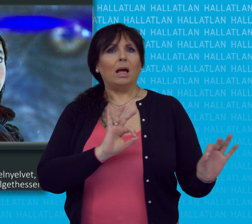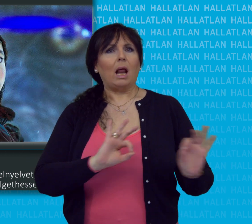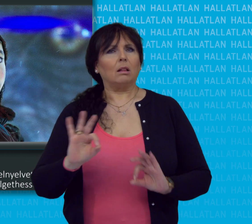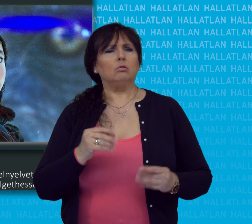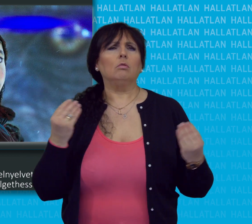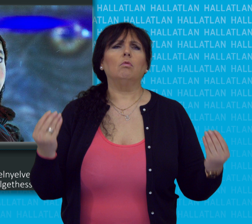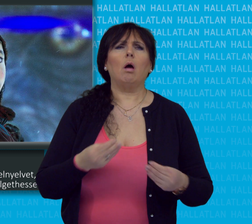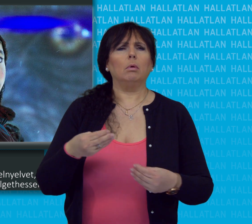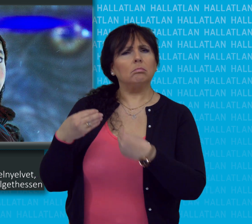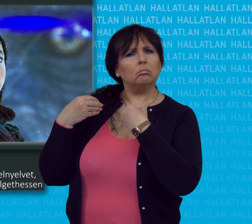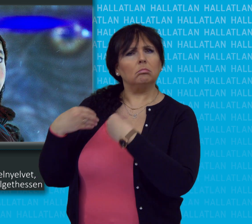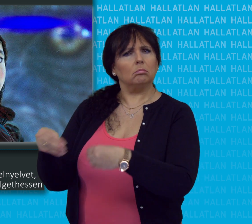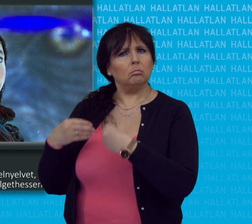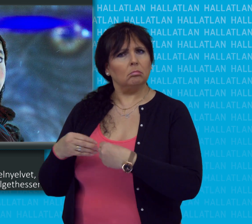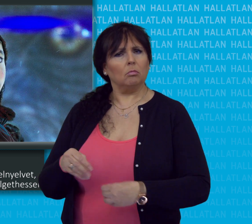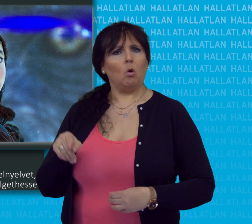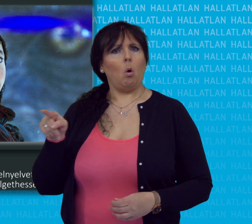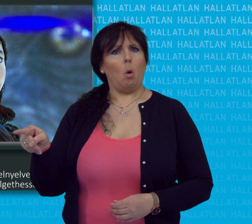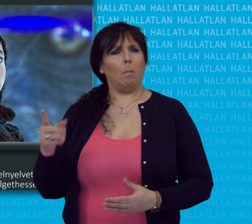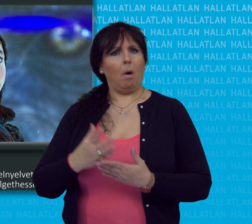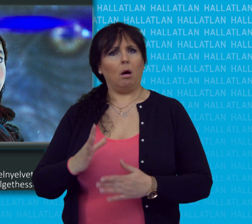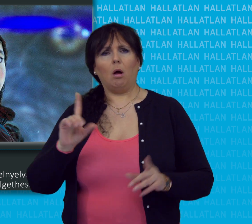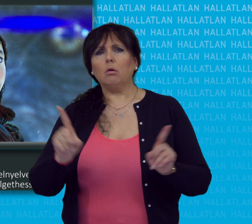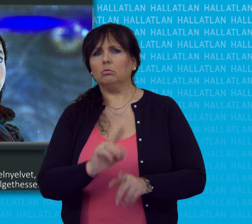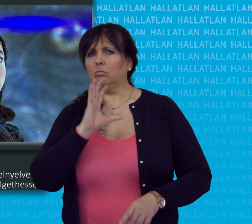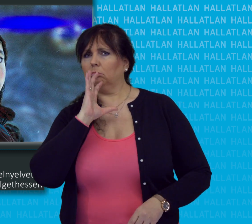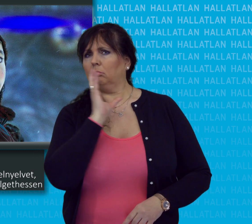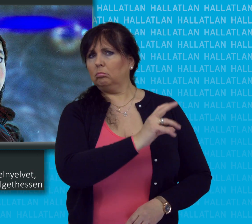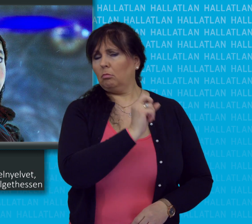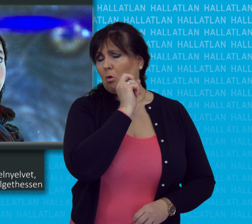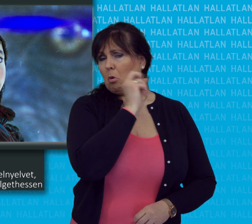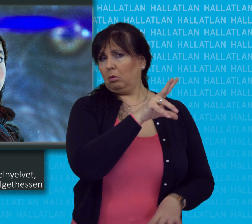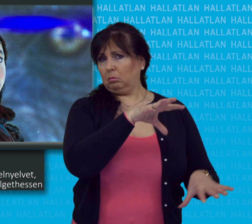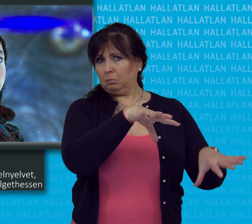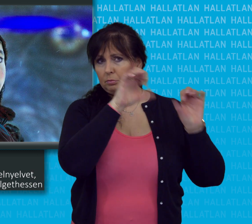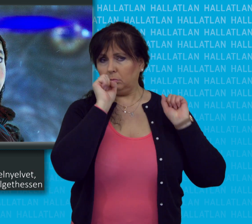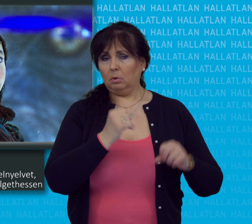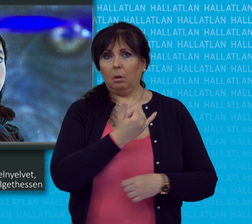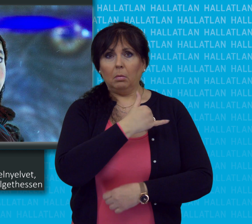Magyaráz neki valamit, és máris mondja, hogy oké, vettem.